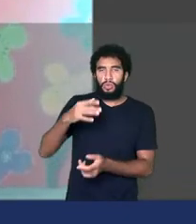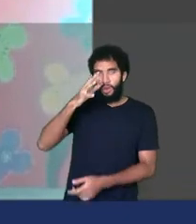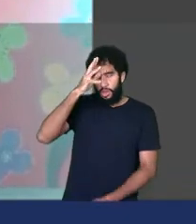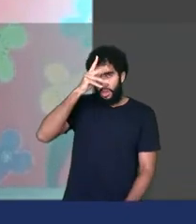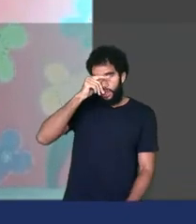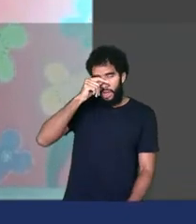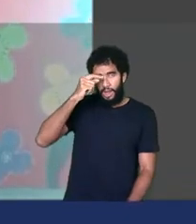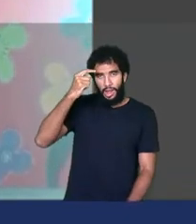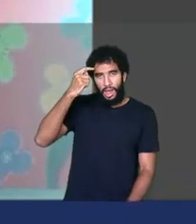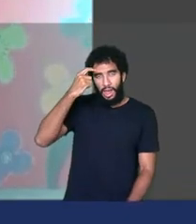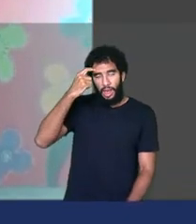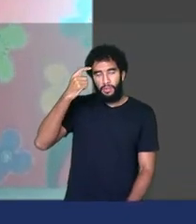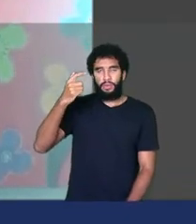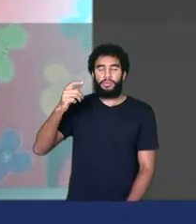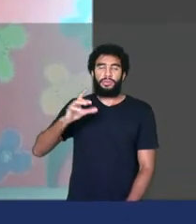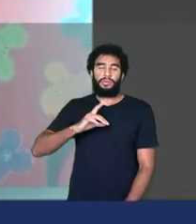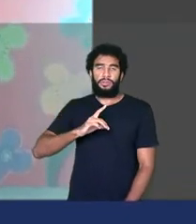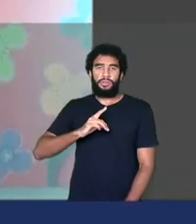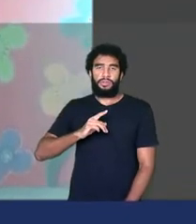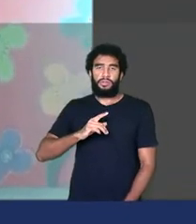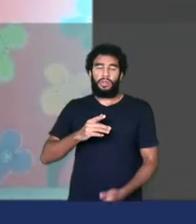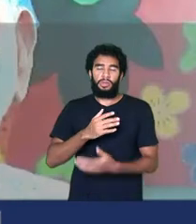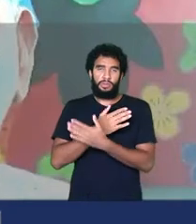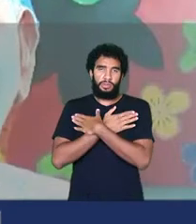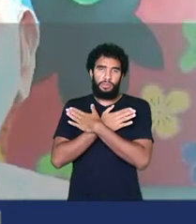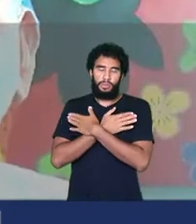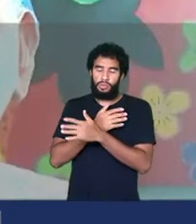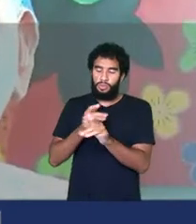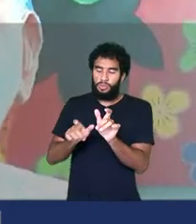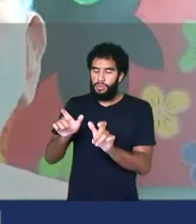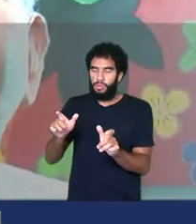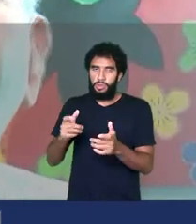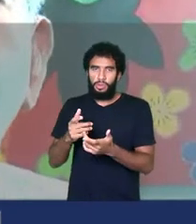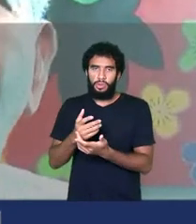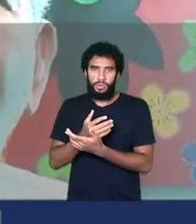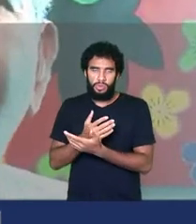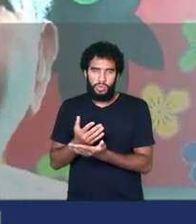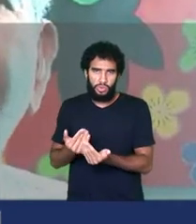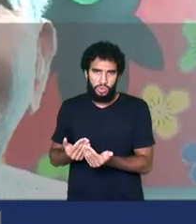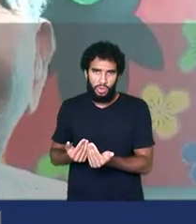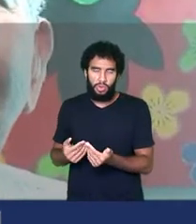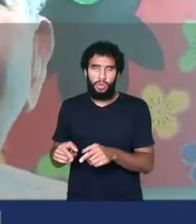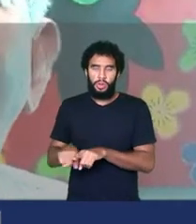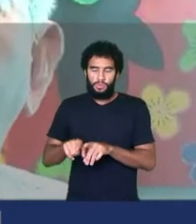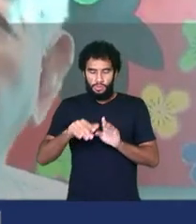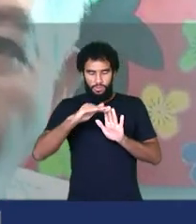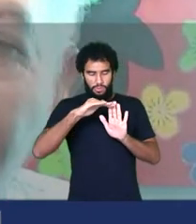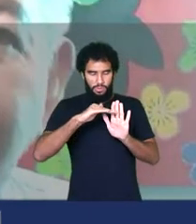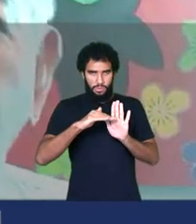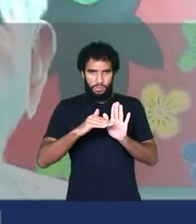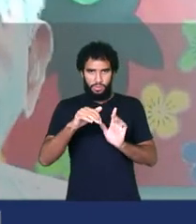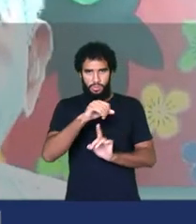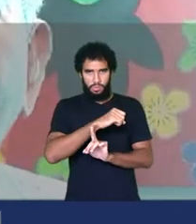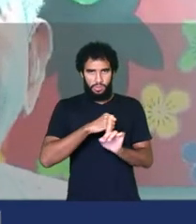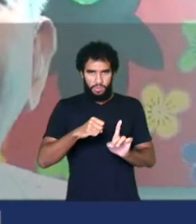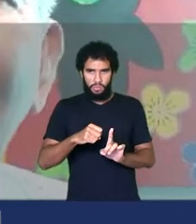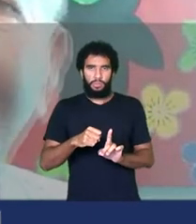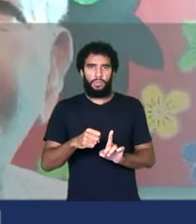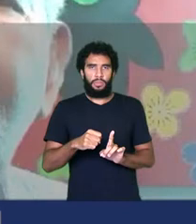ERA DESCARTE, O DESEMPREGO ATINGINDO A JUVENTUDE, TIRANDO A SUA ESPERANÇA, E O DESMONTE DOS PROGRAMAS SOCIAIS, A VOLTA